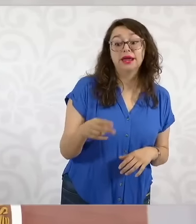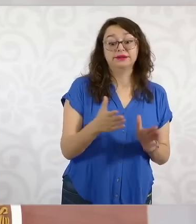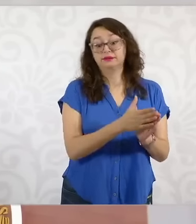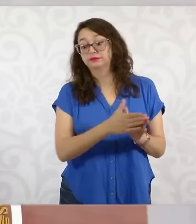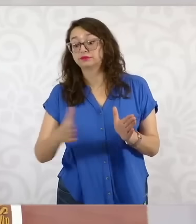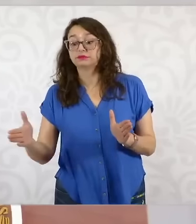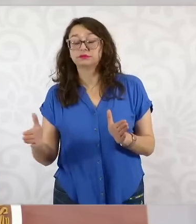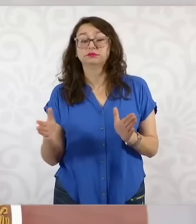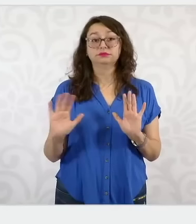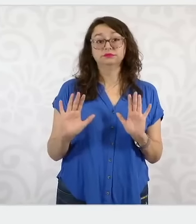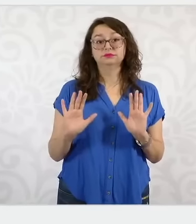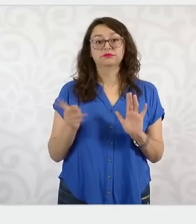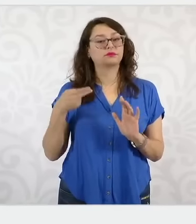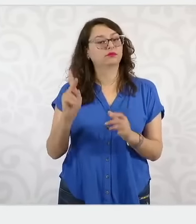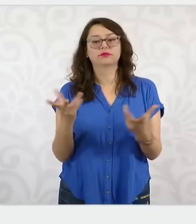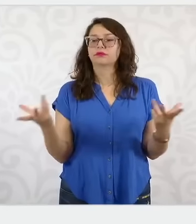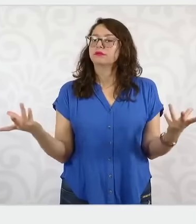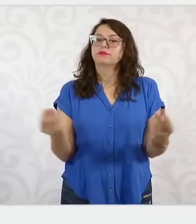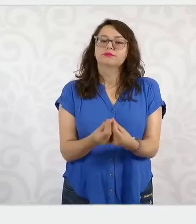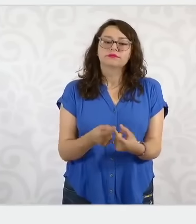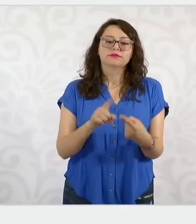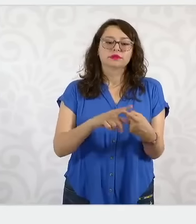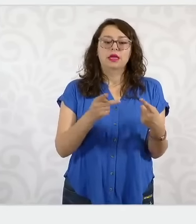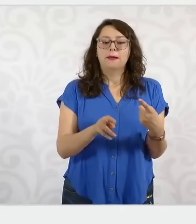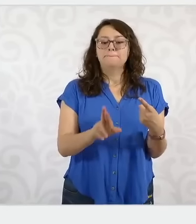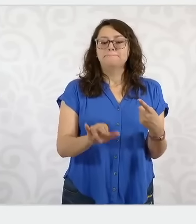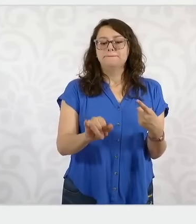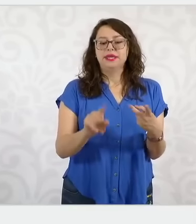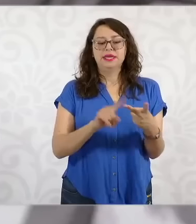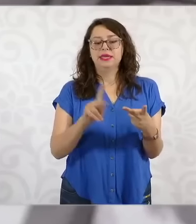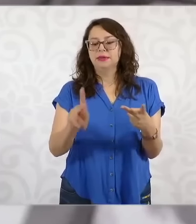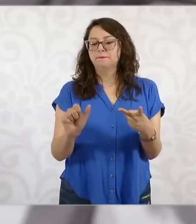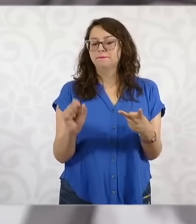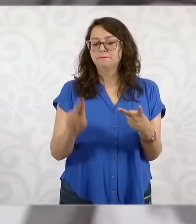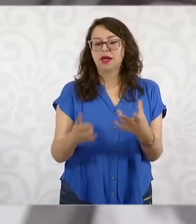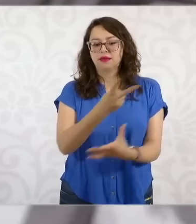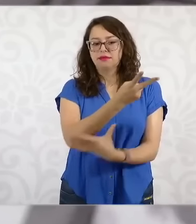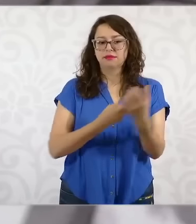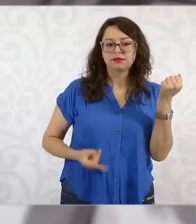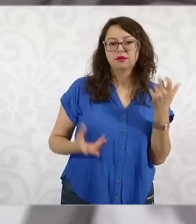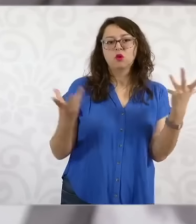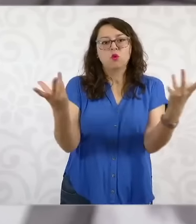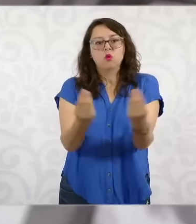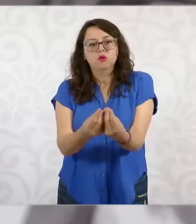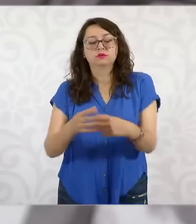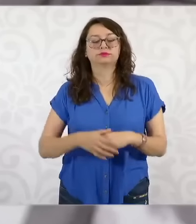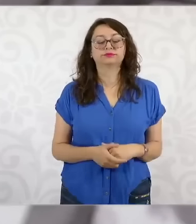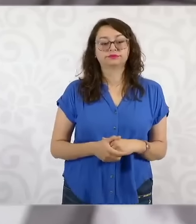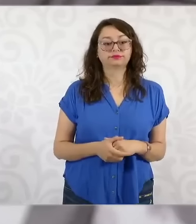juntos. Fox, que prometió al pueblo de México que iba a haber democracia y le pagó con el desafuero